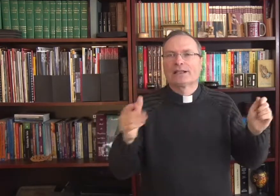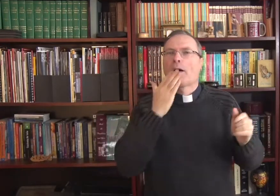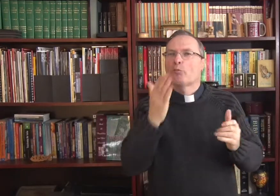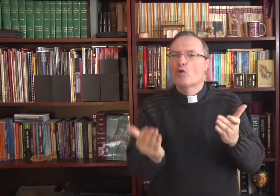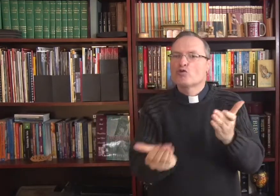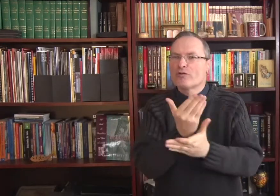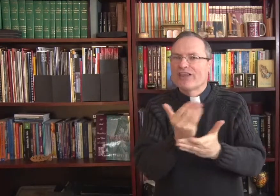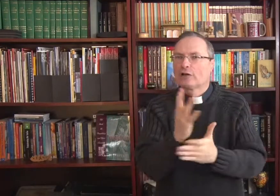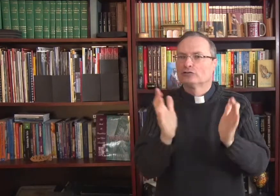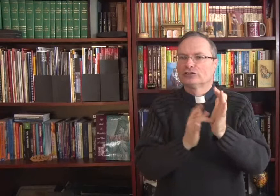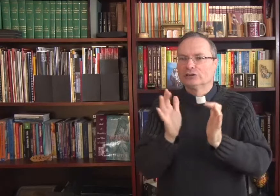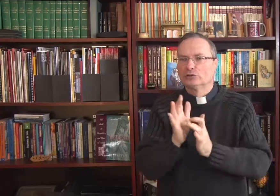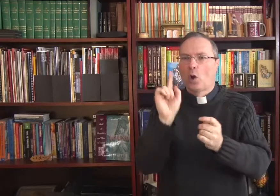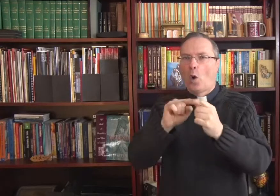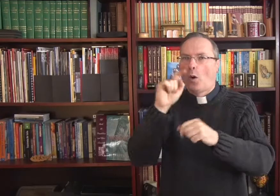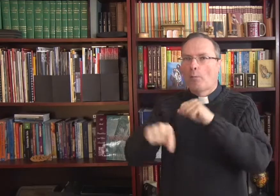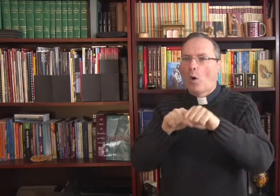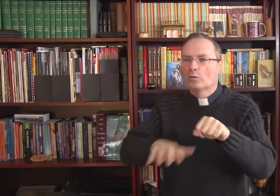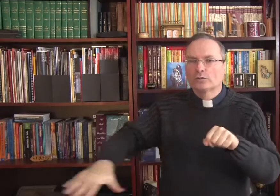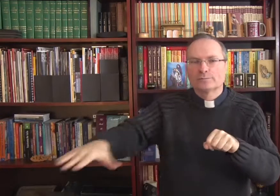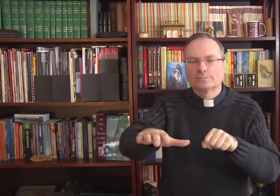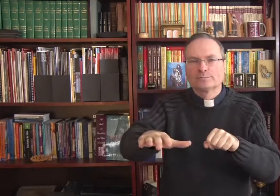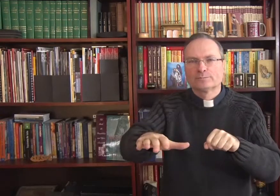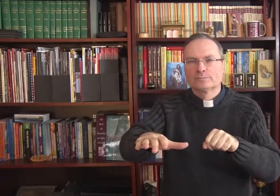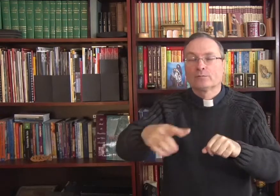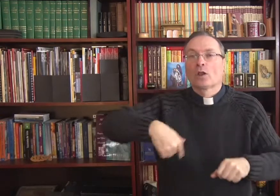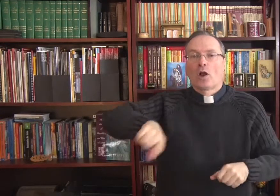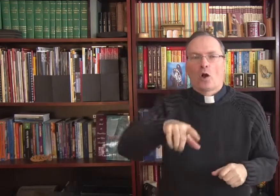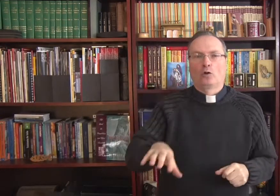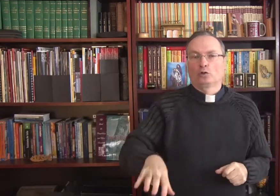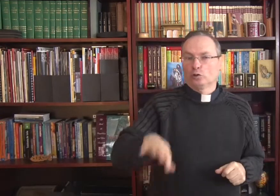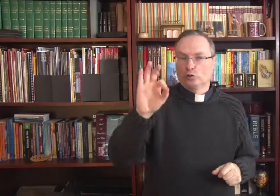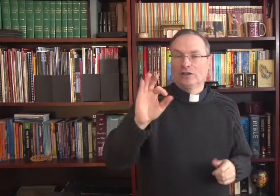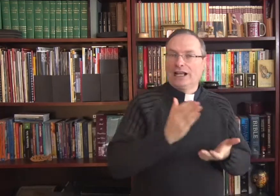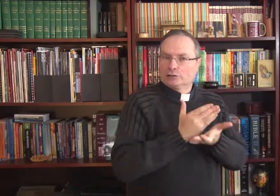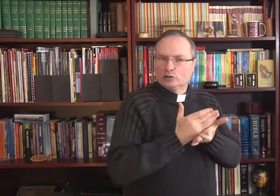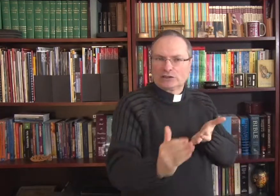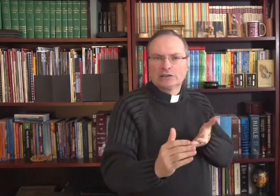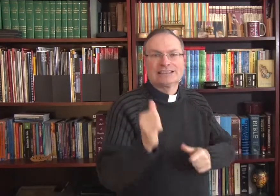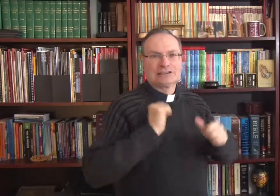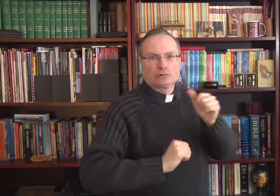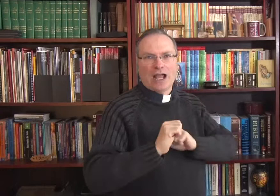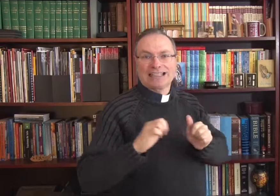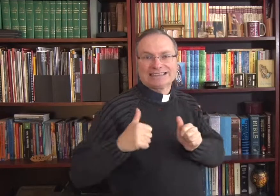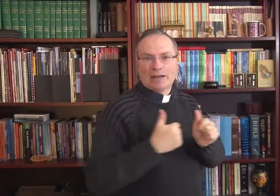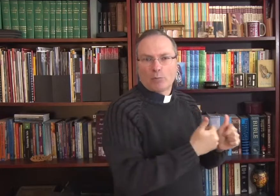la bonne nouvelle de Jésus au monde. On trouve la suite de l’histoire des apôtres